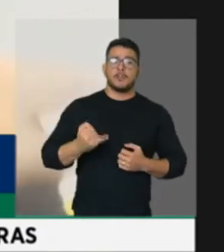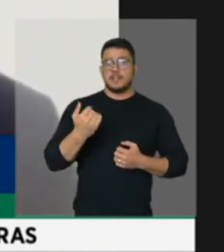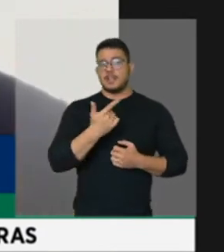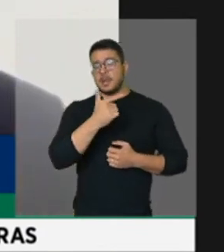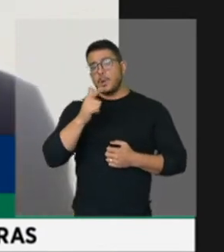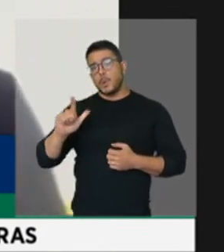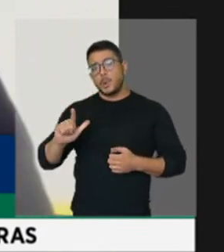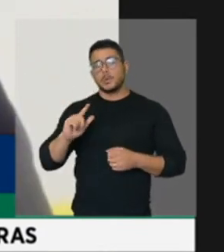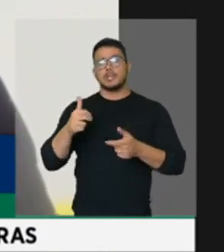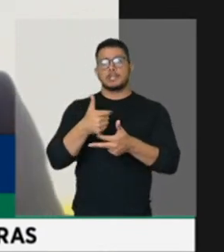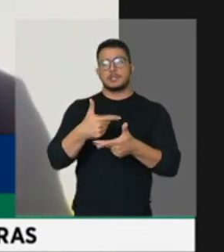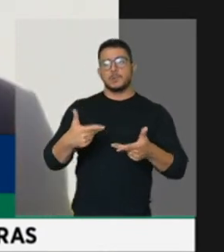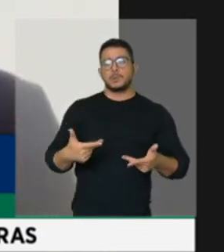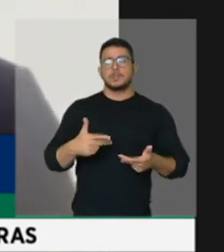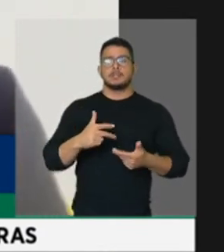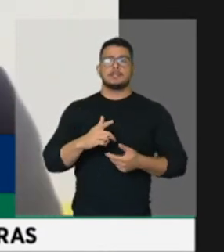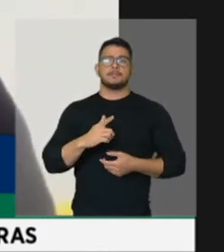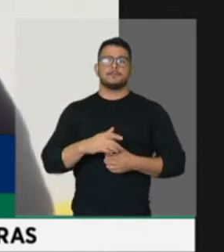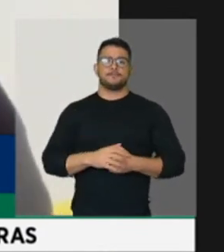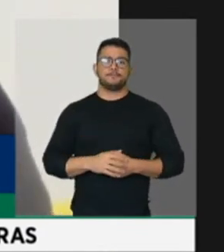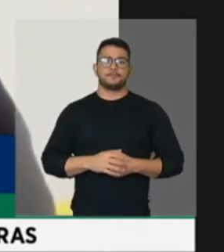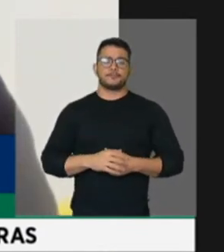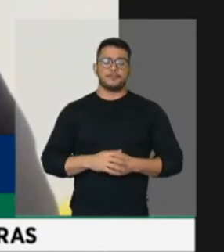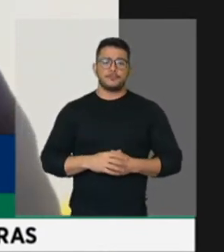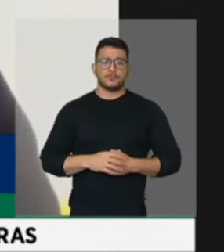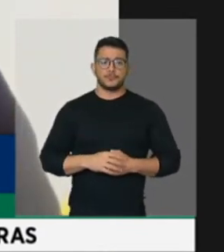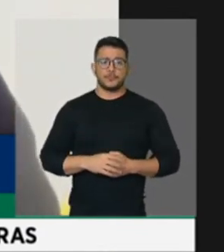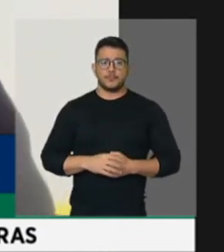LAMENTAVELMENTE, O POVO NÃO ACOMPANHA O QUE ACONTECE NO CONGRESSO NACIONAL. LAMENTAVELMENTE, PERMANECERÃO